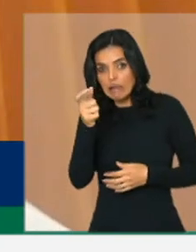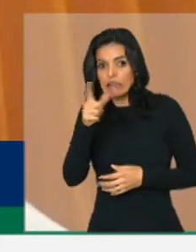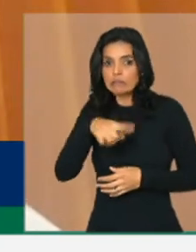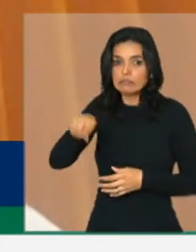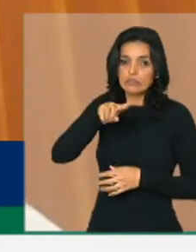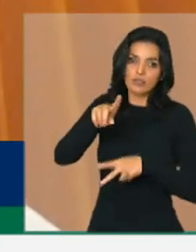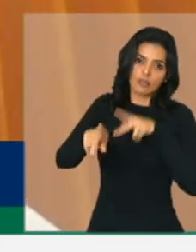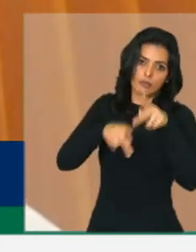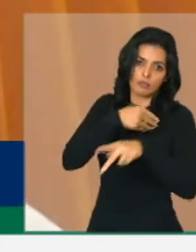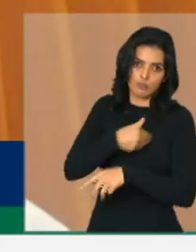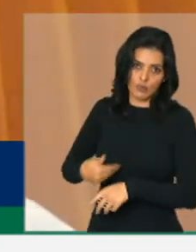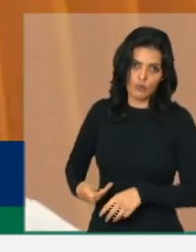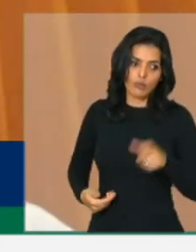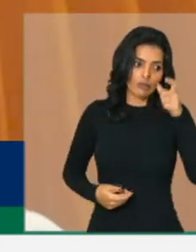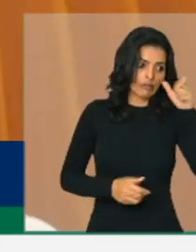S, NA MINHA OPINIÃO DE FORMA EQUILIBRADA. QUANDO A BONÀS